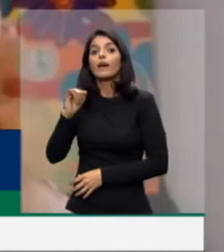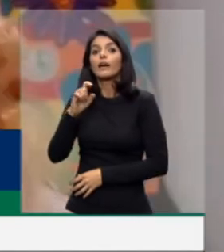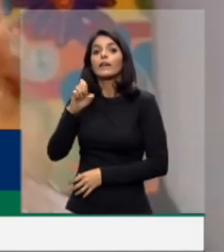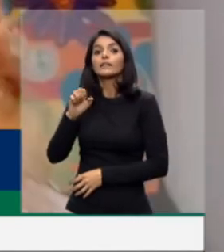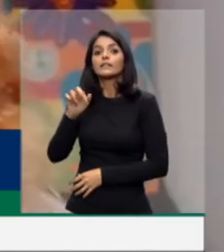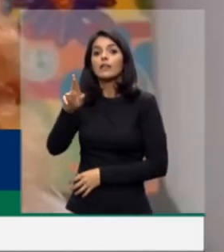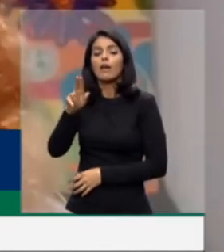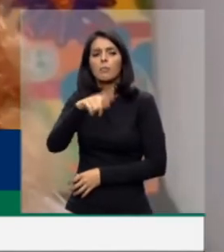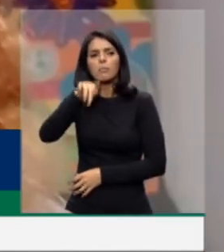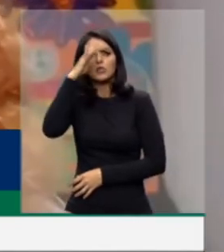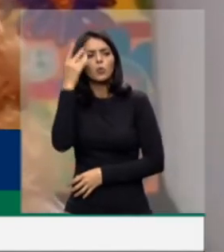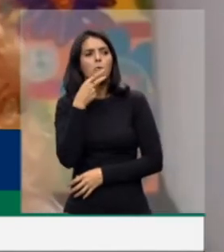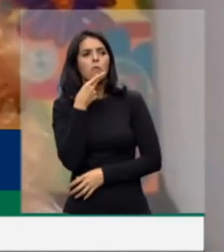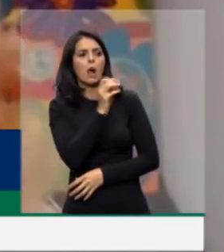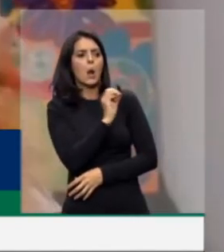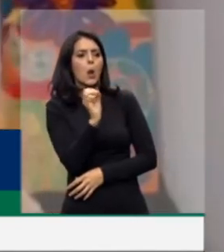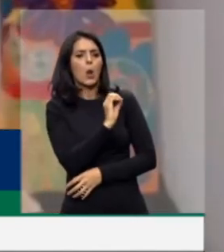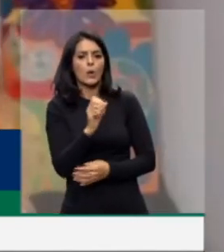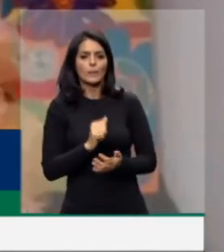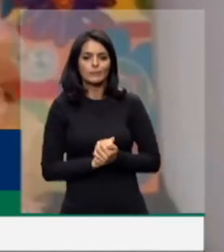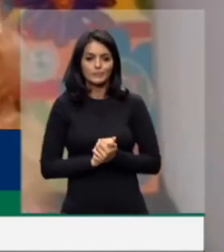VAI FALTAR AGULHA, SERINGA, DINHEIRO PARA COMPRAR VACINA, SE FALTAR DINHEIRO PARA